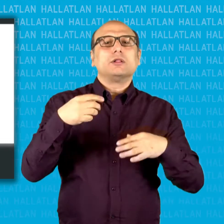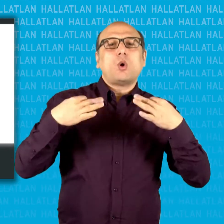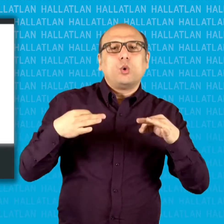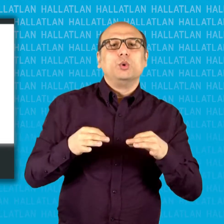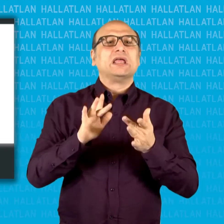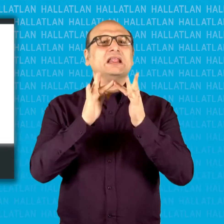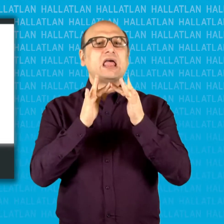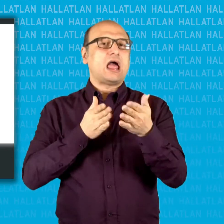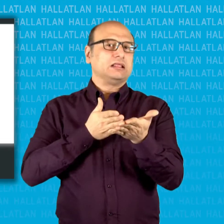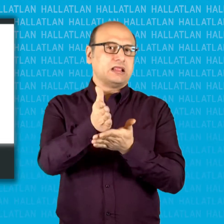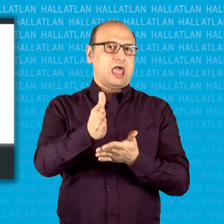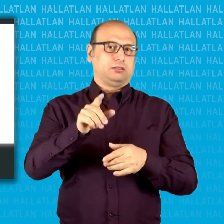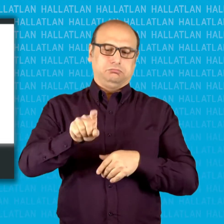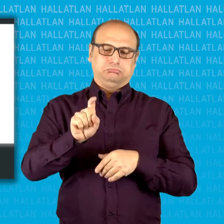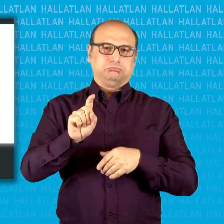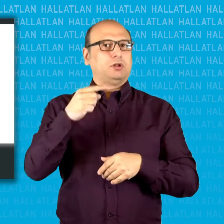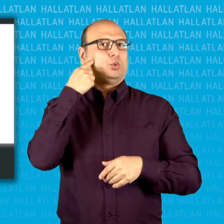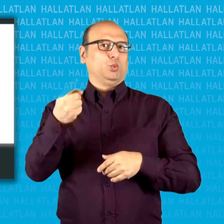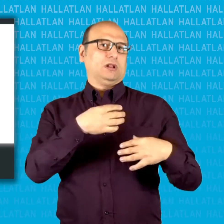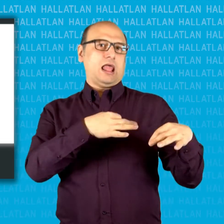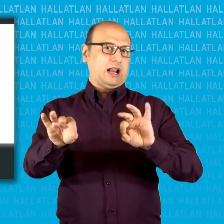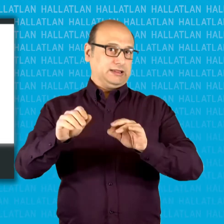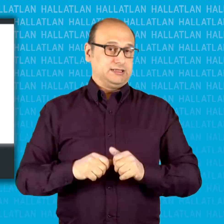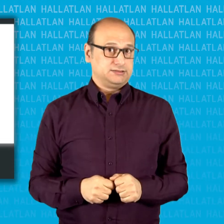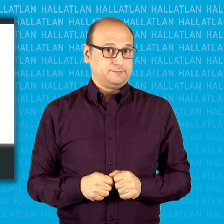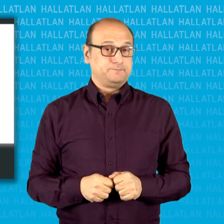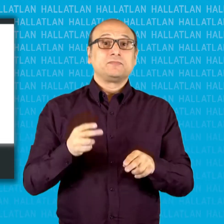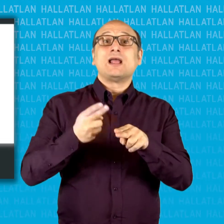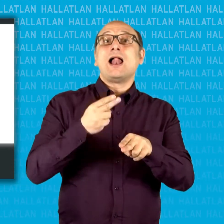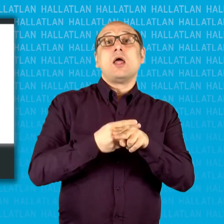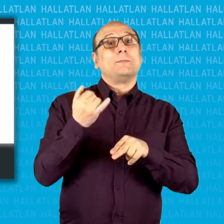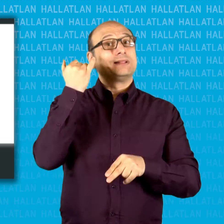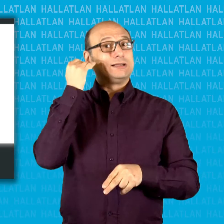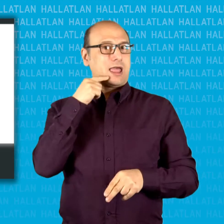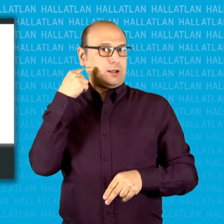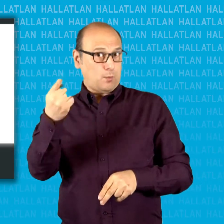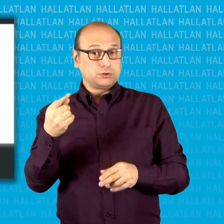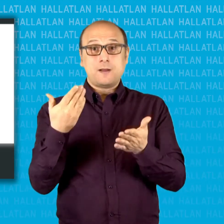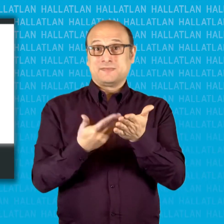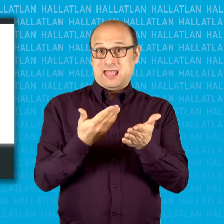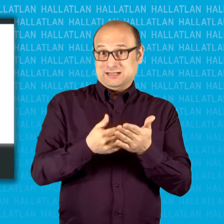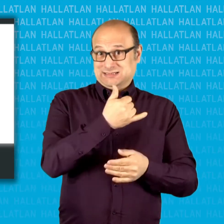intézhesse adóügyeit az interneten keresztül Ezzel kapcsolatban emlékeztetett arra,